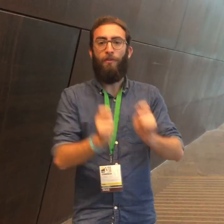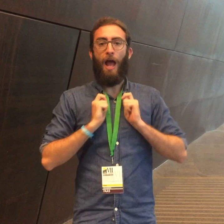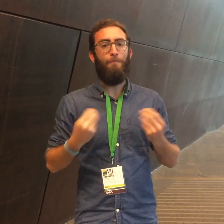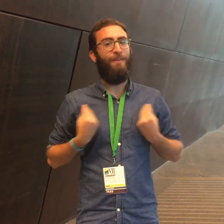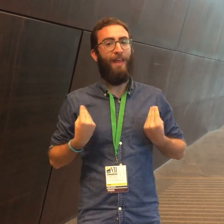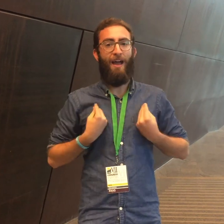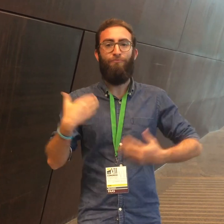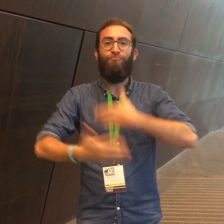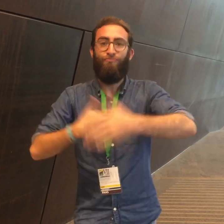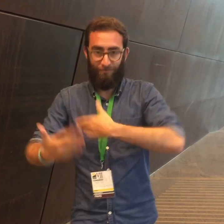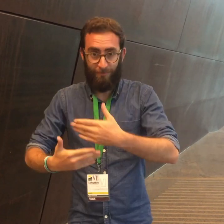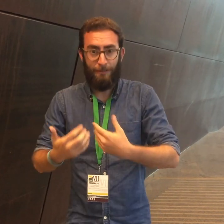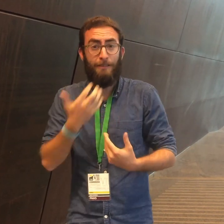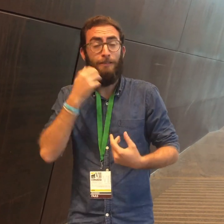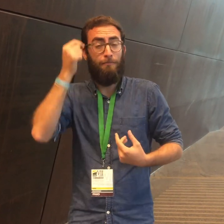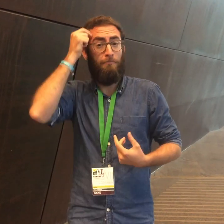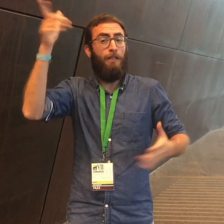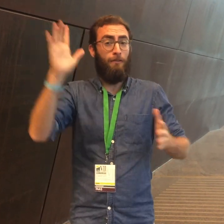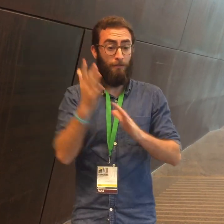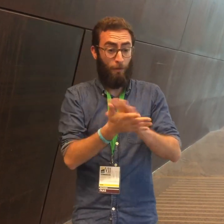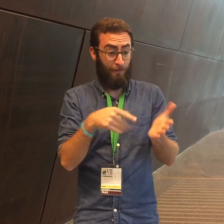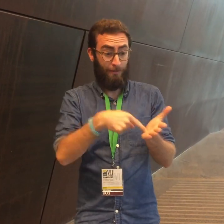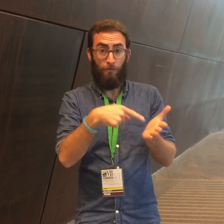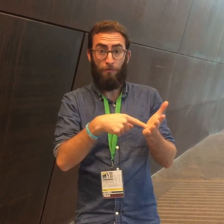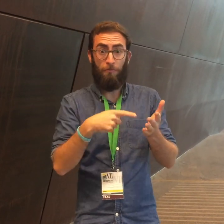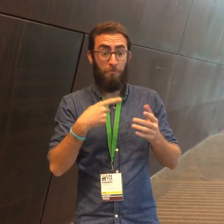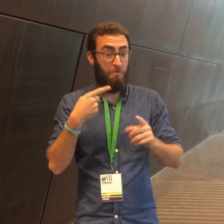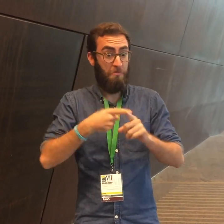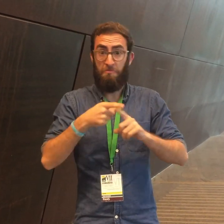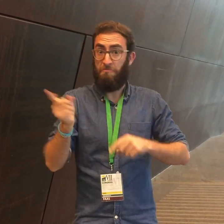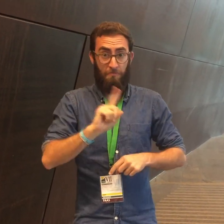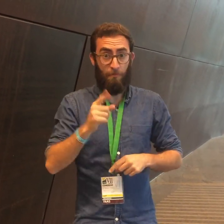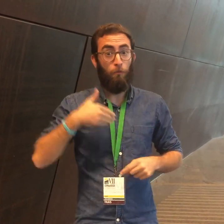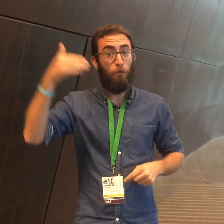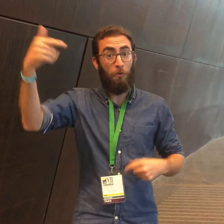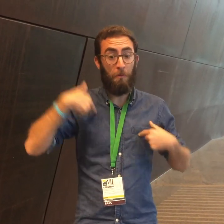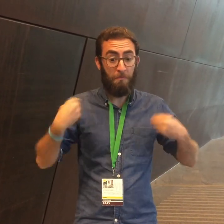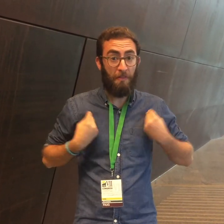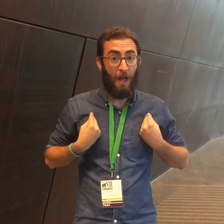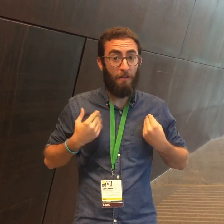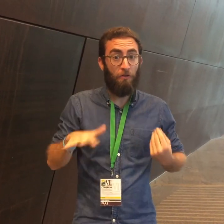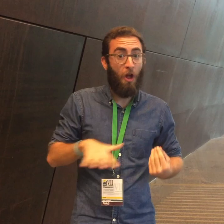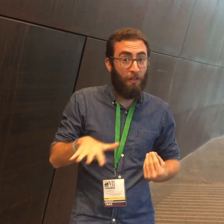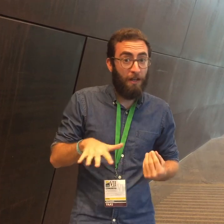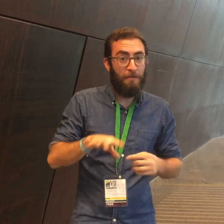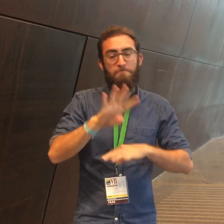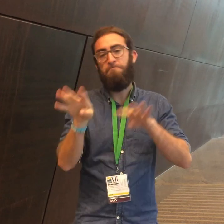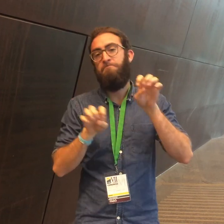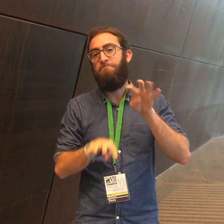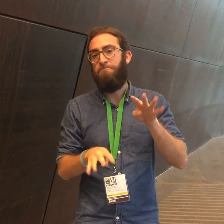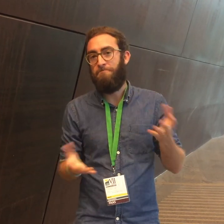La LS me permite avanzar en mi día a día, sin ella no podría imaginarme dónde y cómo estaría.